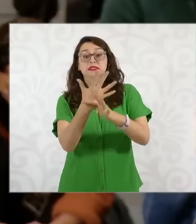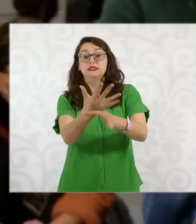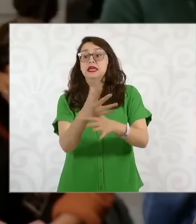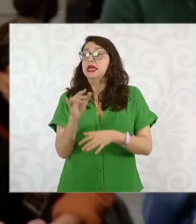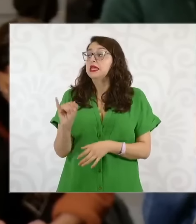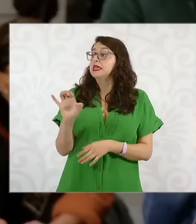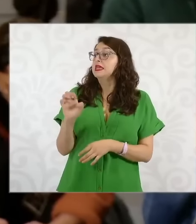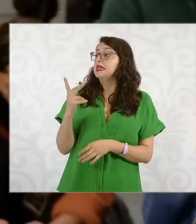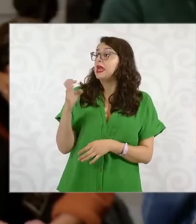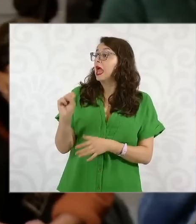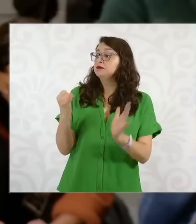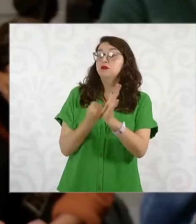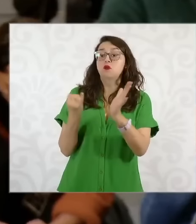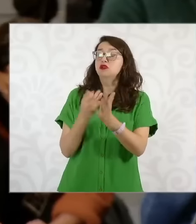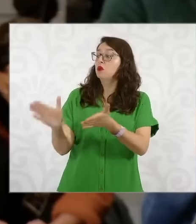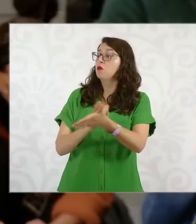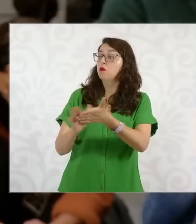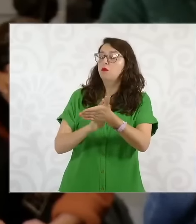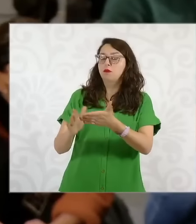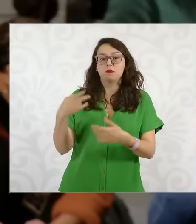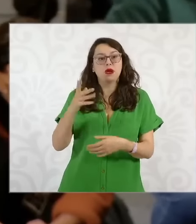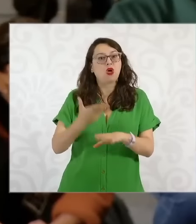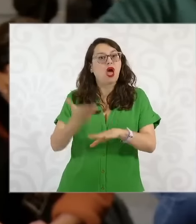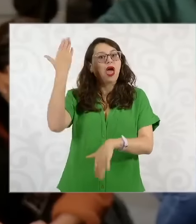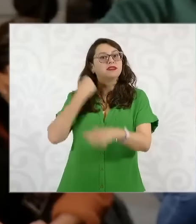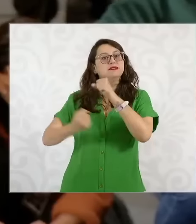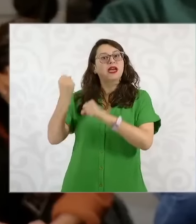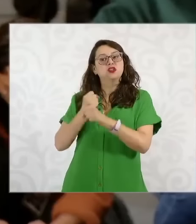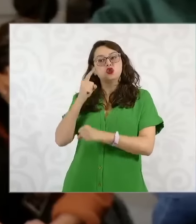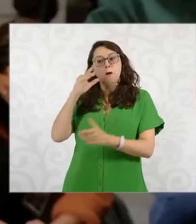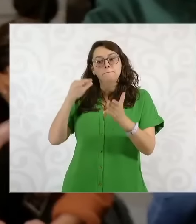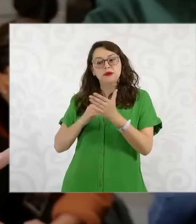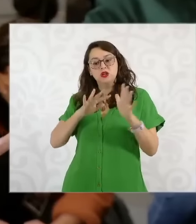el mismo IEPS que ellos crearon en 1980 con José López Portillo y que recrudecieron en